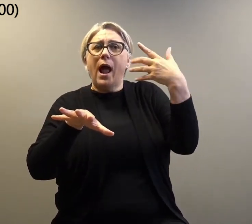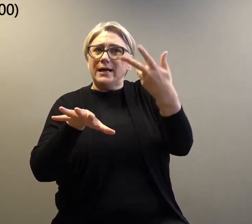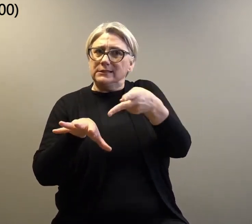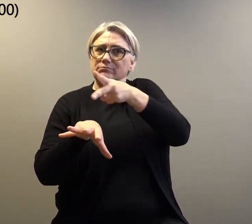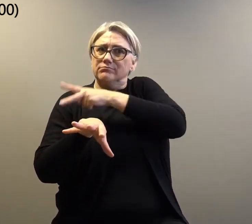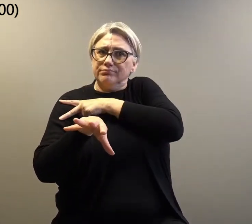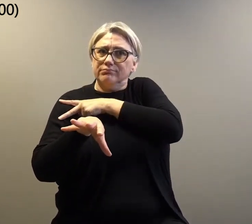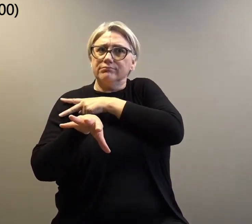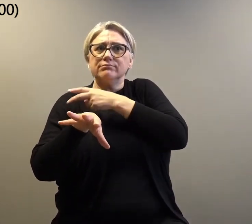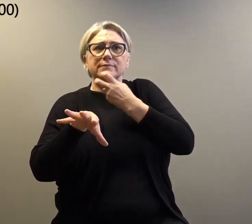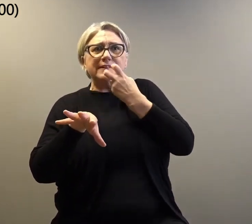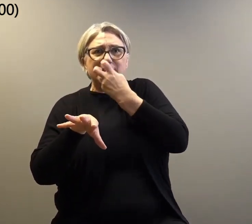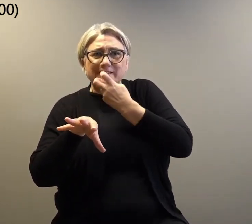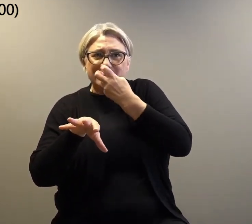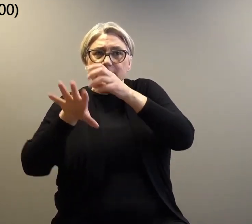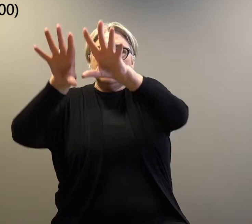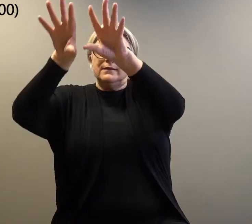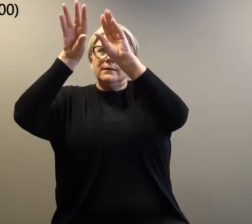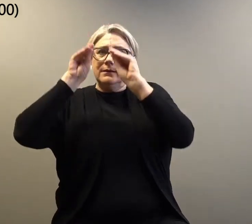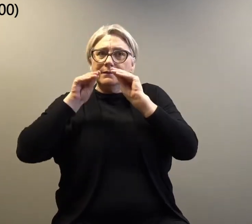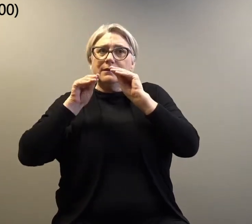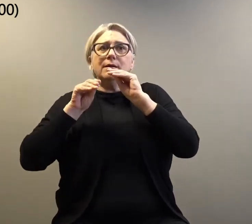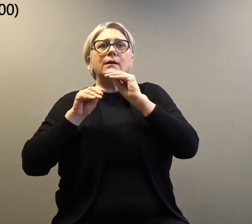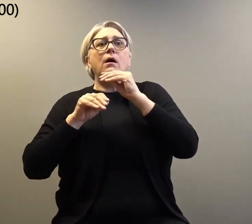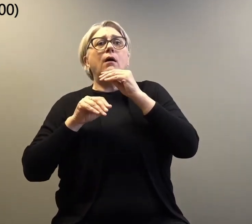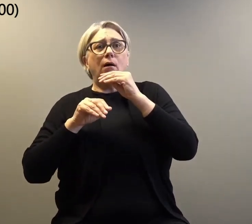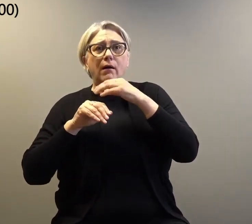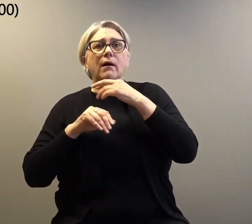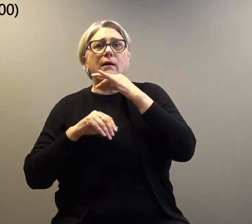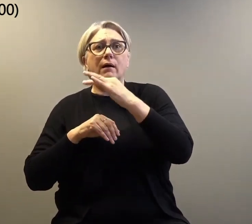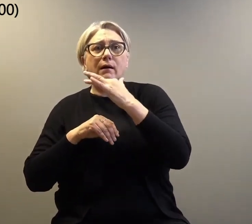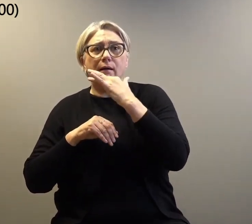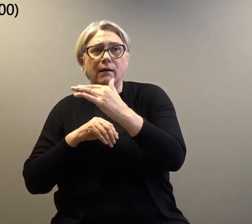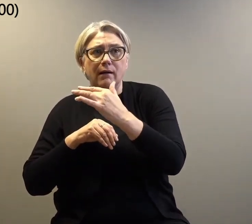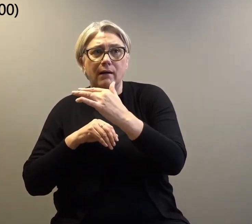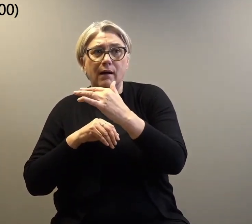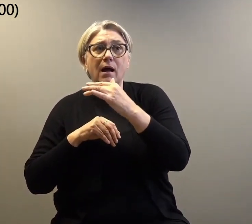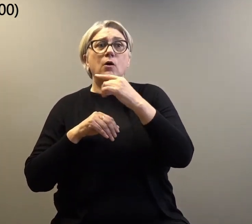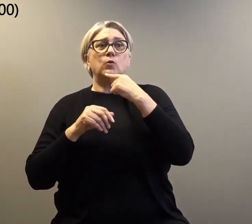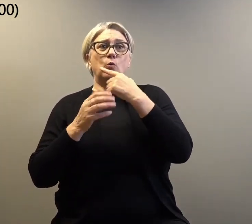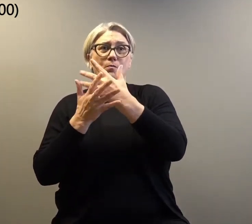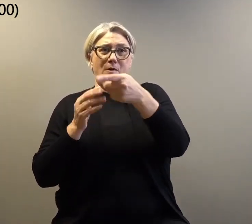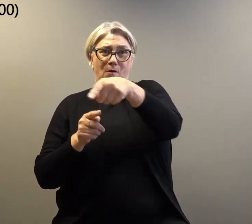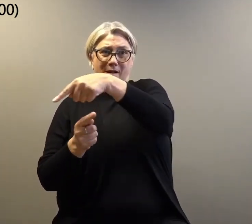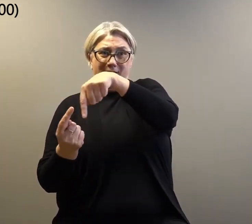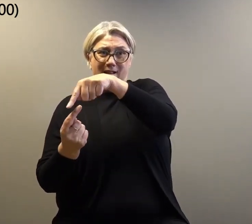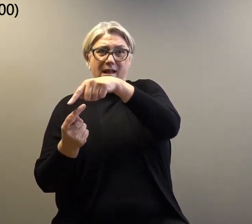ná valdi á að lesa af vörum og tala á tungumáli þeirra,